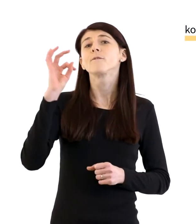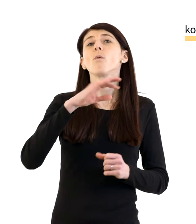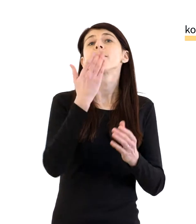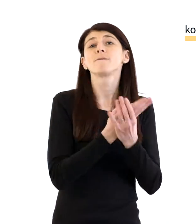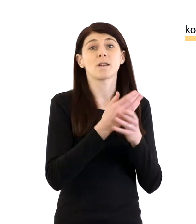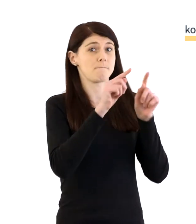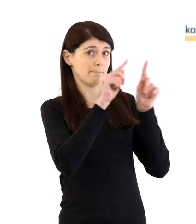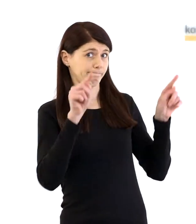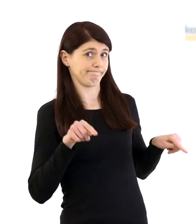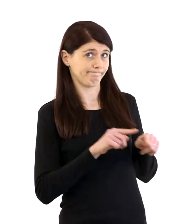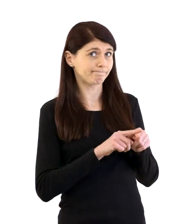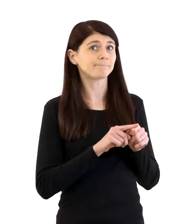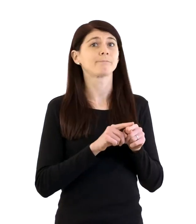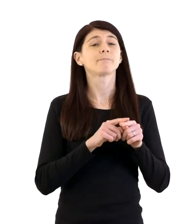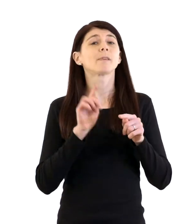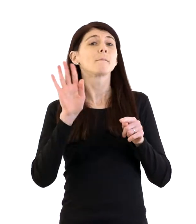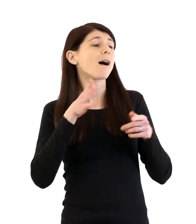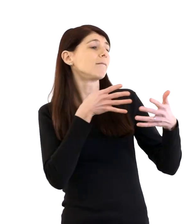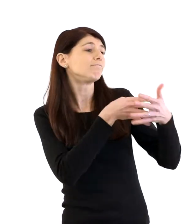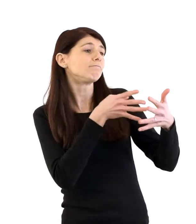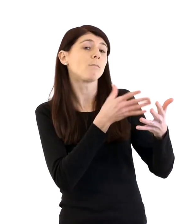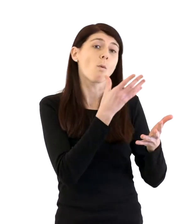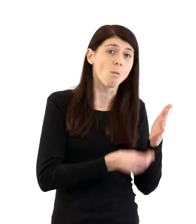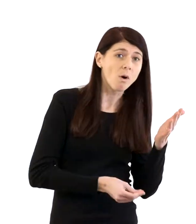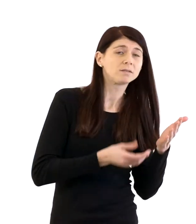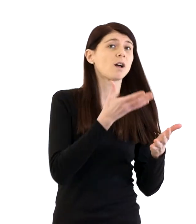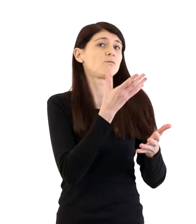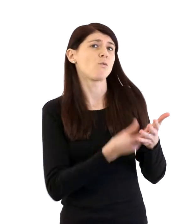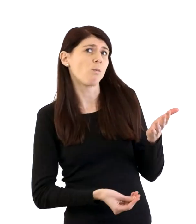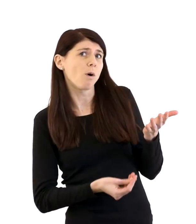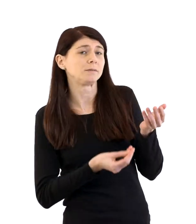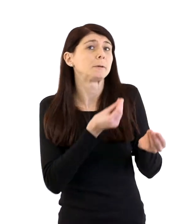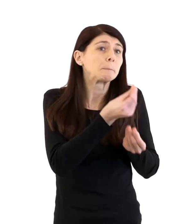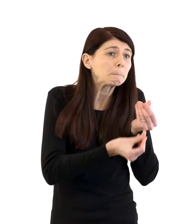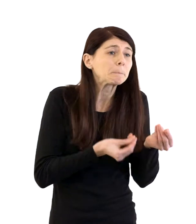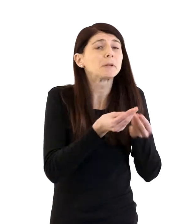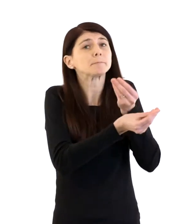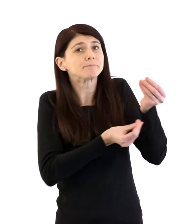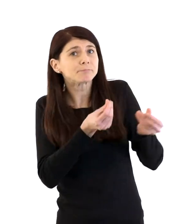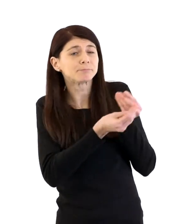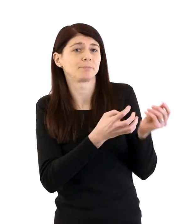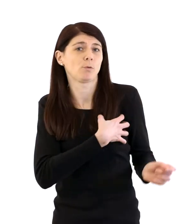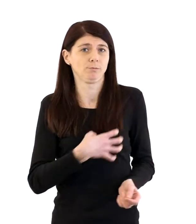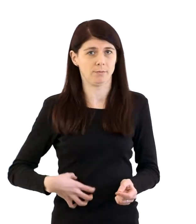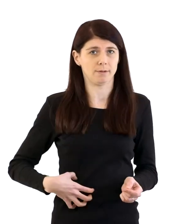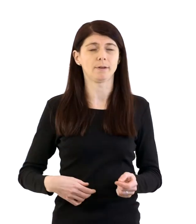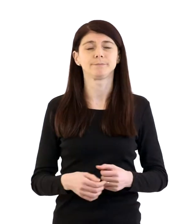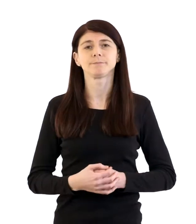Jest to dokument przedsiębiorstwa zawierający ocenę opłacalności przedsięwzięcia gospodarczego.